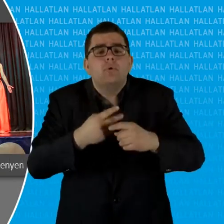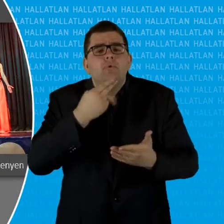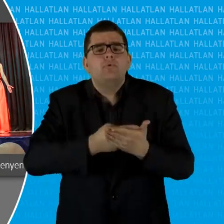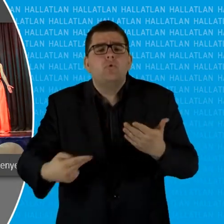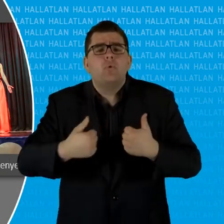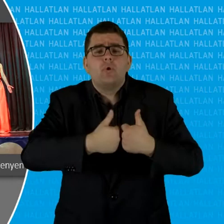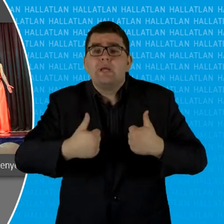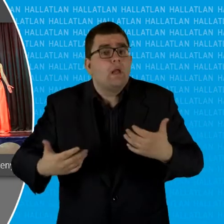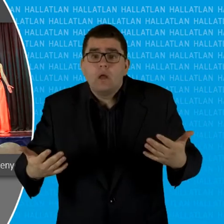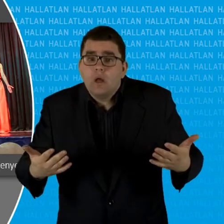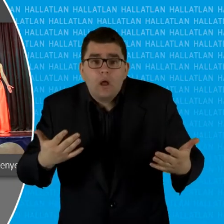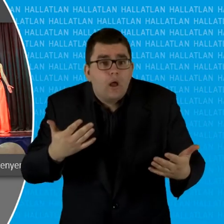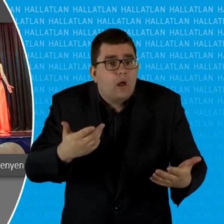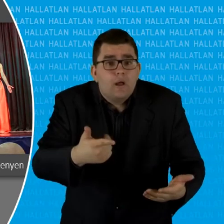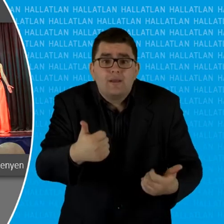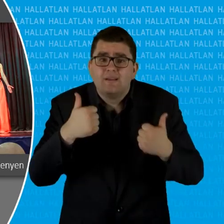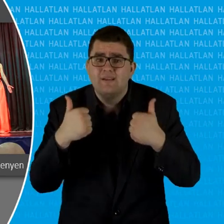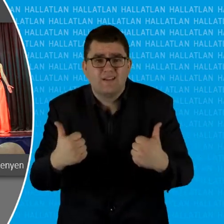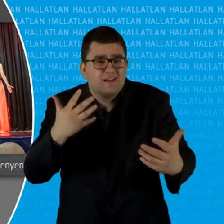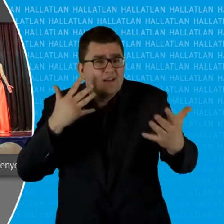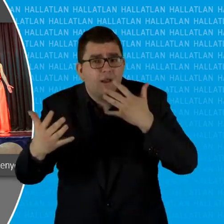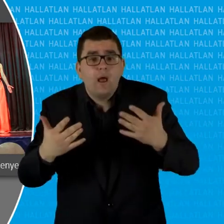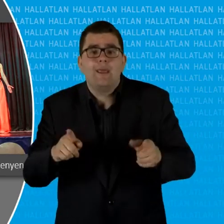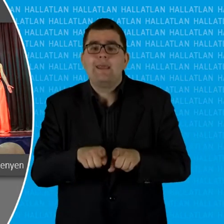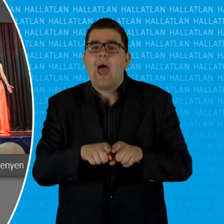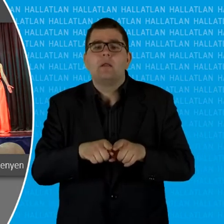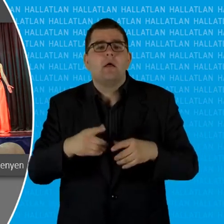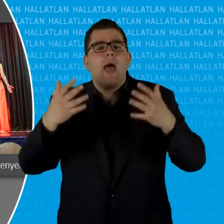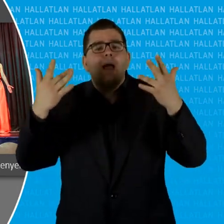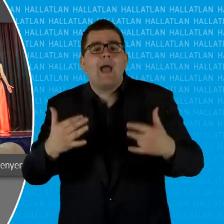A zsűrit ugyancsak elkápráztatta a látványos előadás.